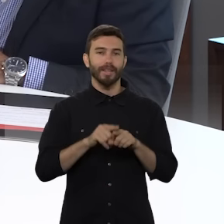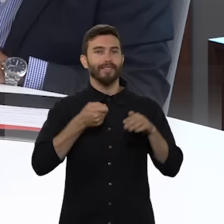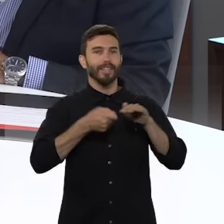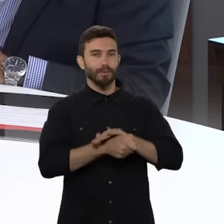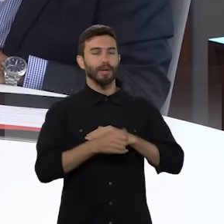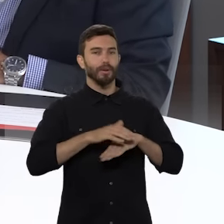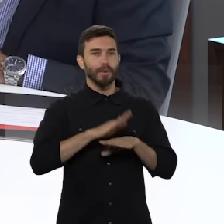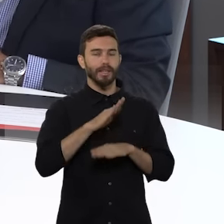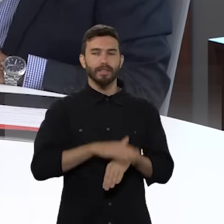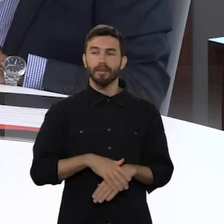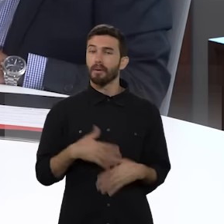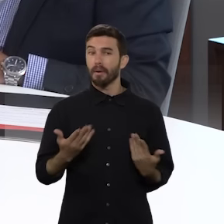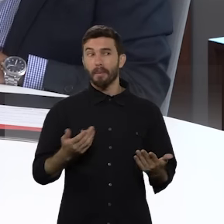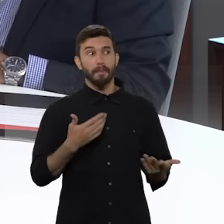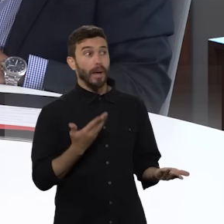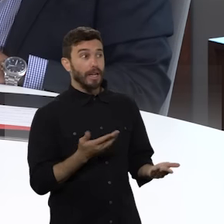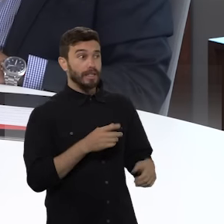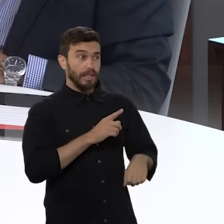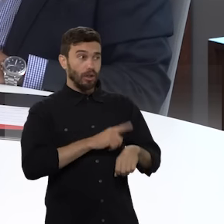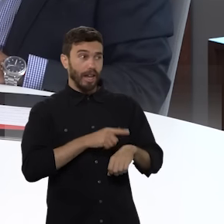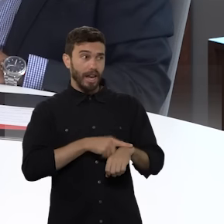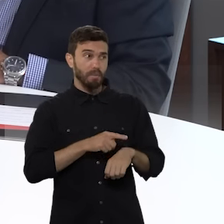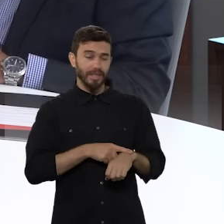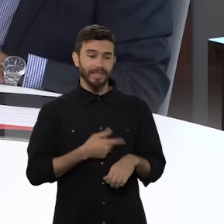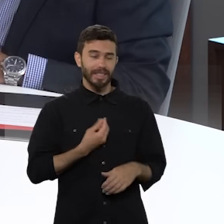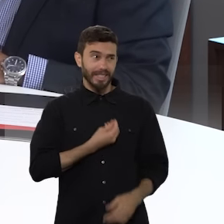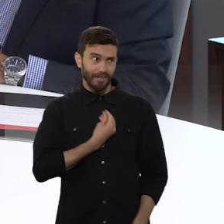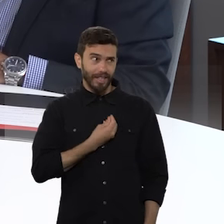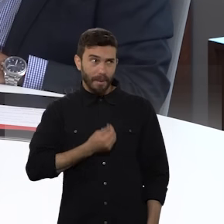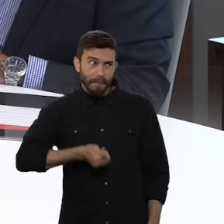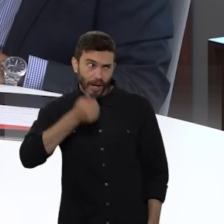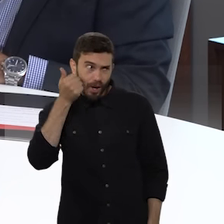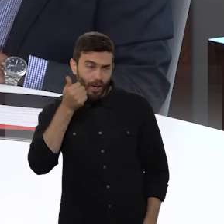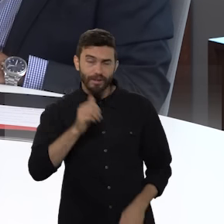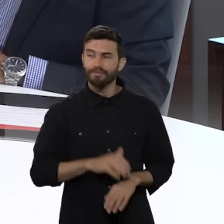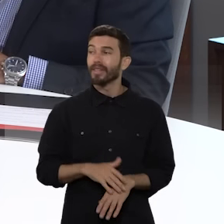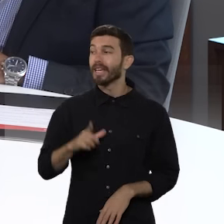Mas tem uma durabilidade melhor ou...? Sim, tem, tem uma durabilidade melhor.